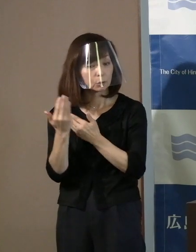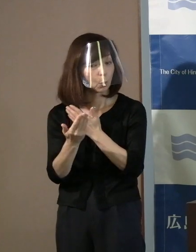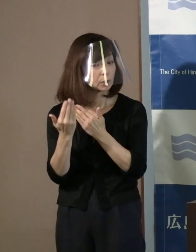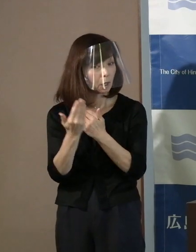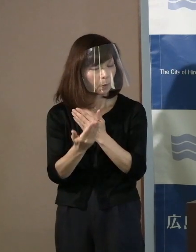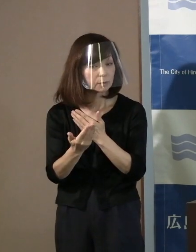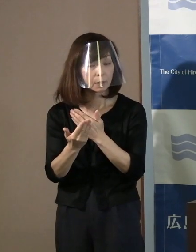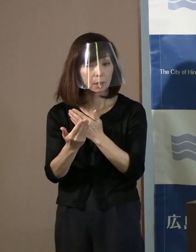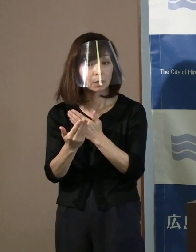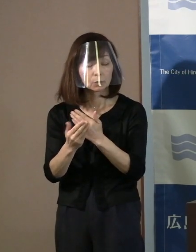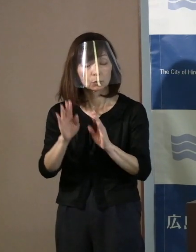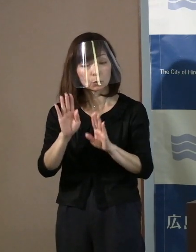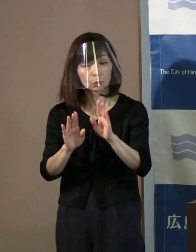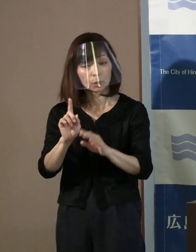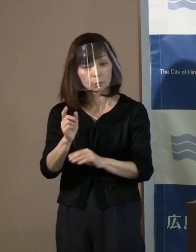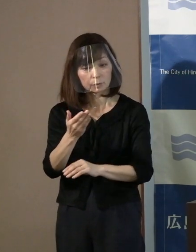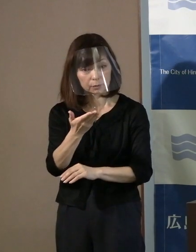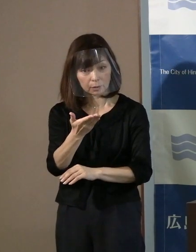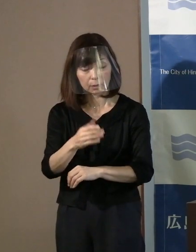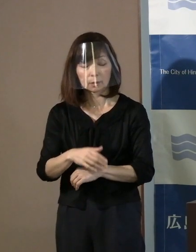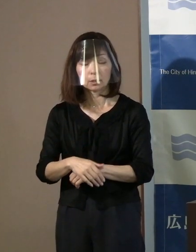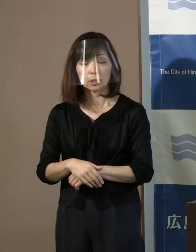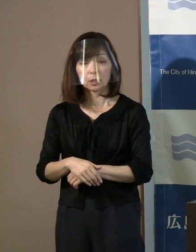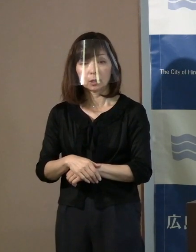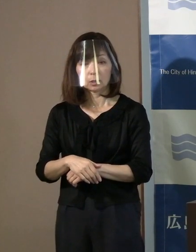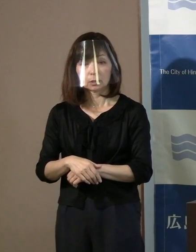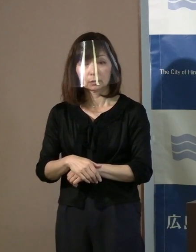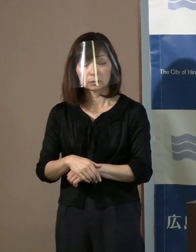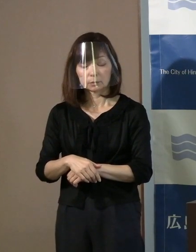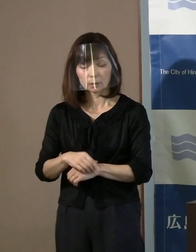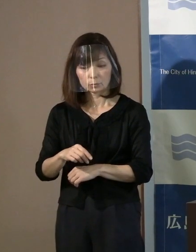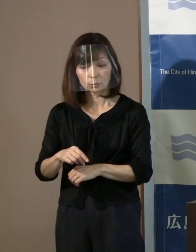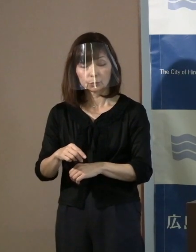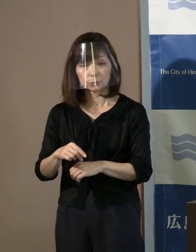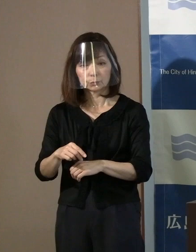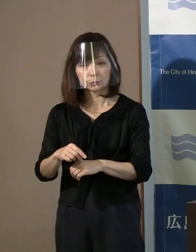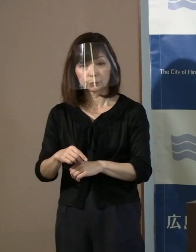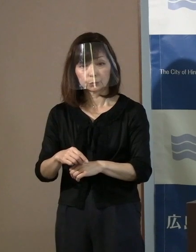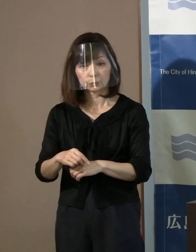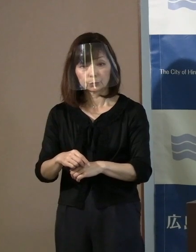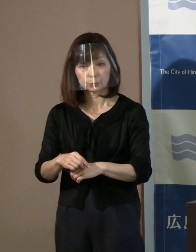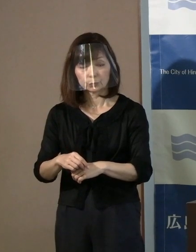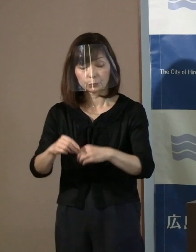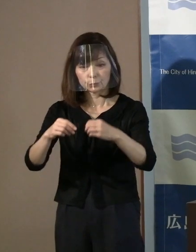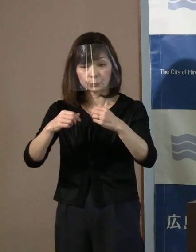あと､そういった方々の 国が言う救済に向けて､